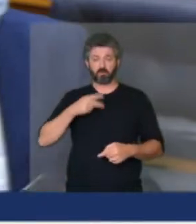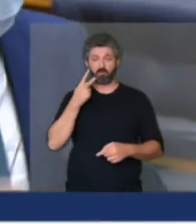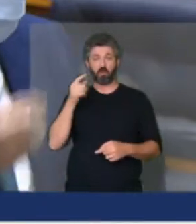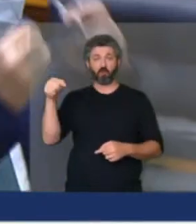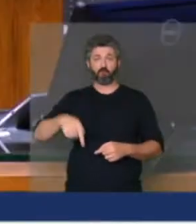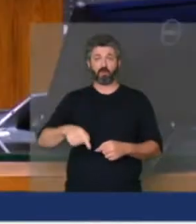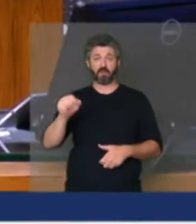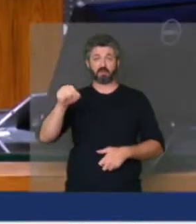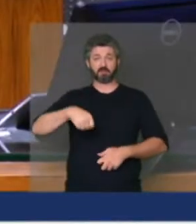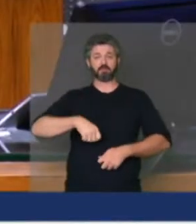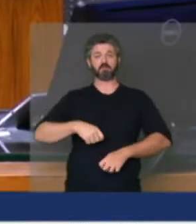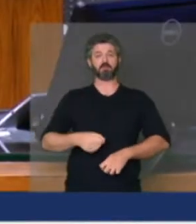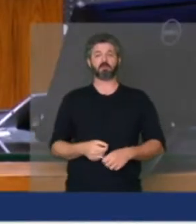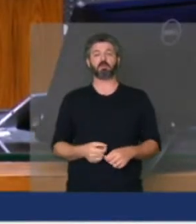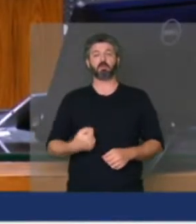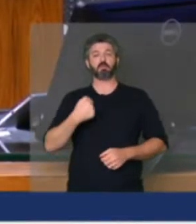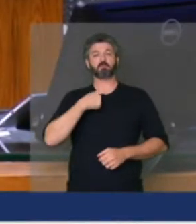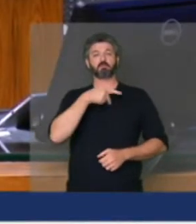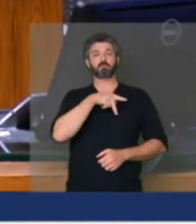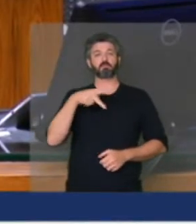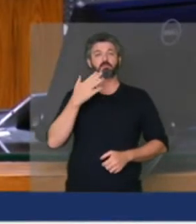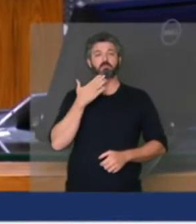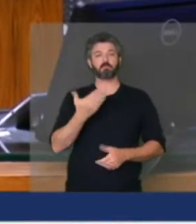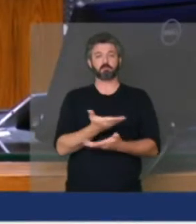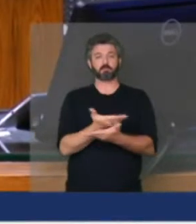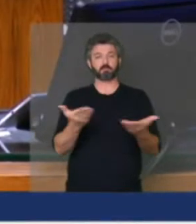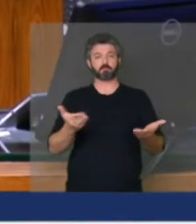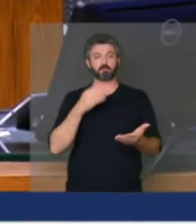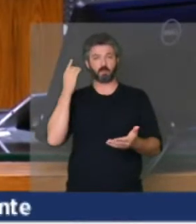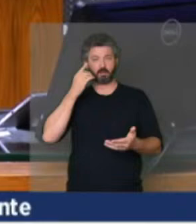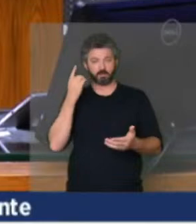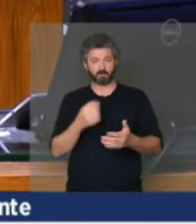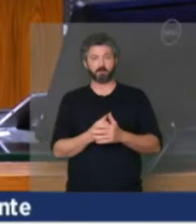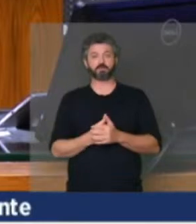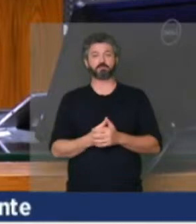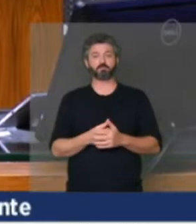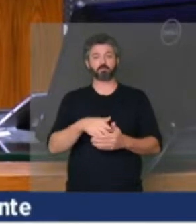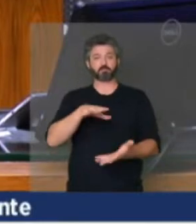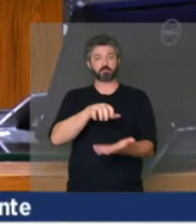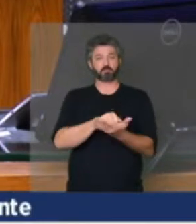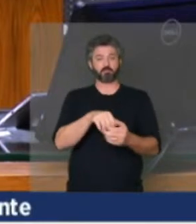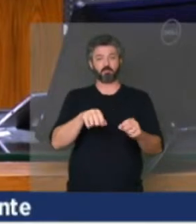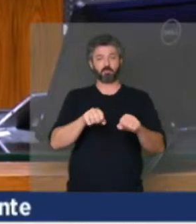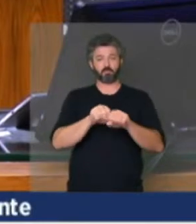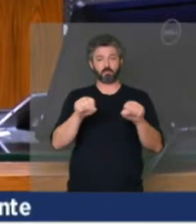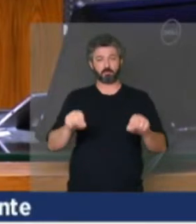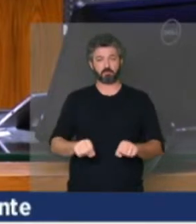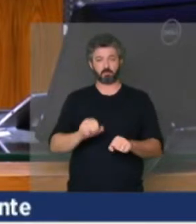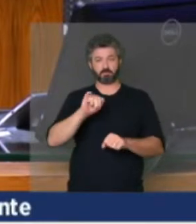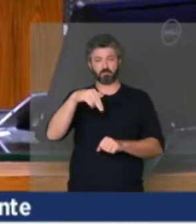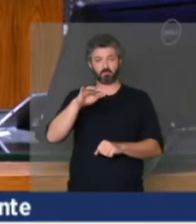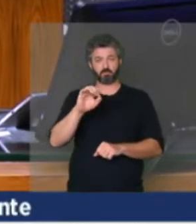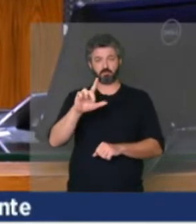PRESIDÊNCIA SOLICITA AS SENHORAS DEPUTADAS E SENHORES DEPUTADOS QUE REGISTREM OS SEUS VOTOS... [DEPUTADO]: O PSDB MUDA A ORIENTAÇÃO PARA NÃO.